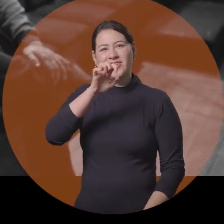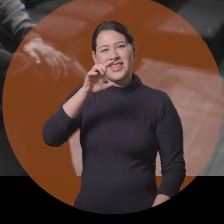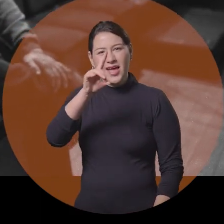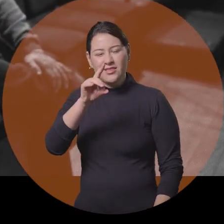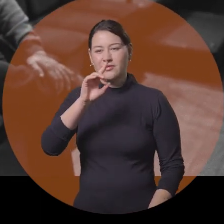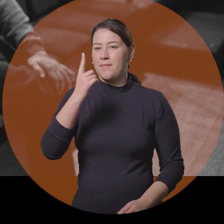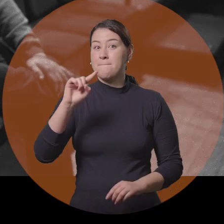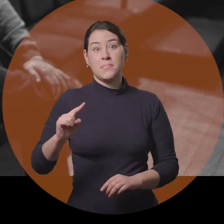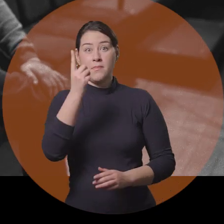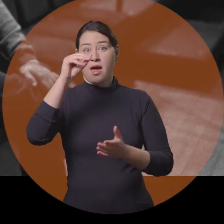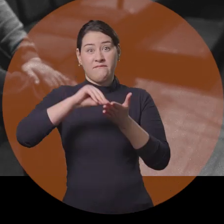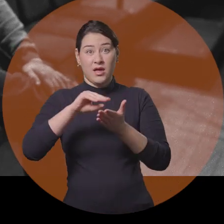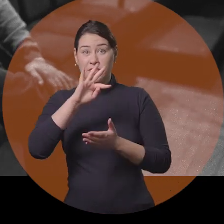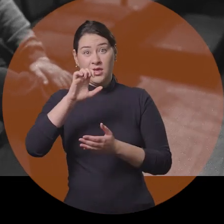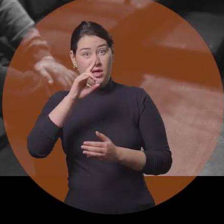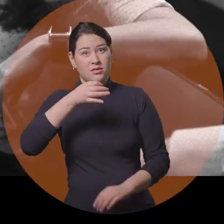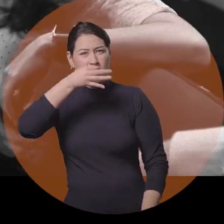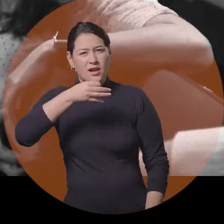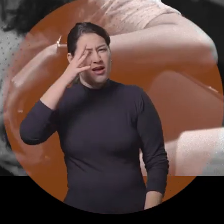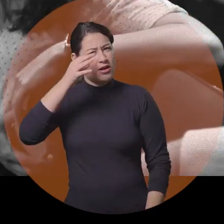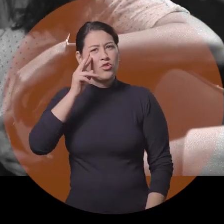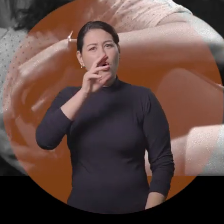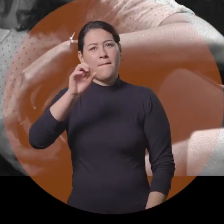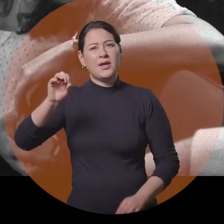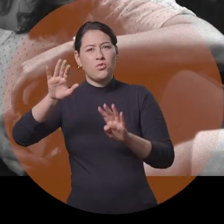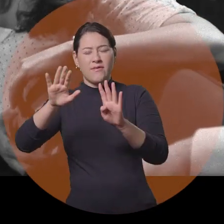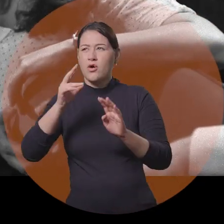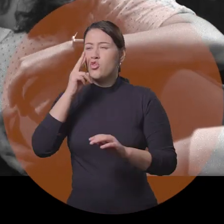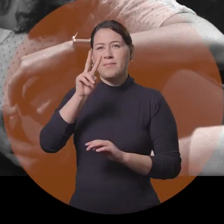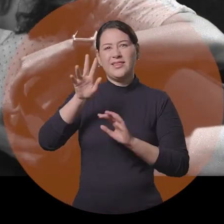¿La del año? El primer año de las Charlas Ted, creo que fue en 2009. O 2010, sí.